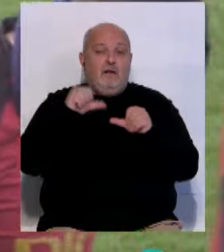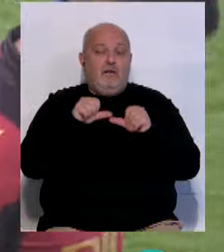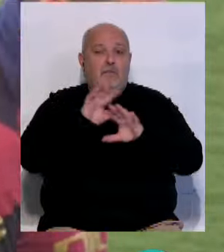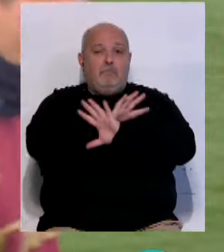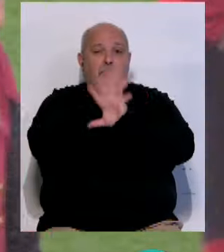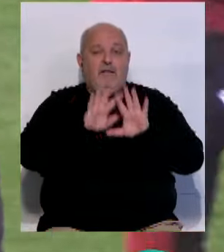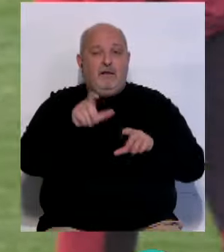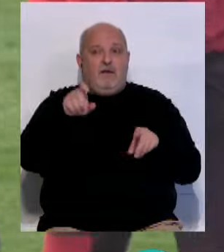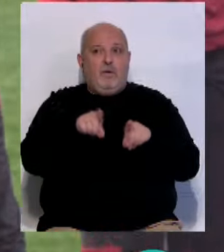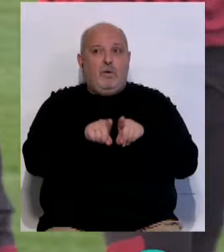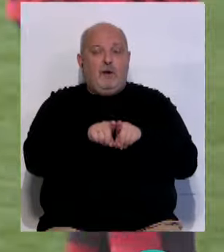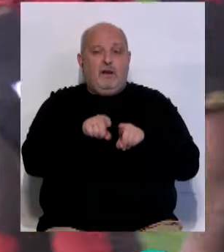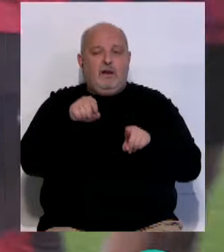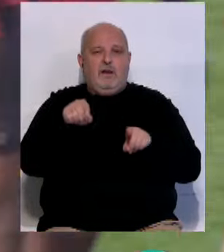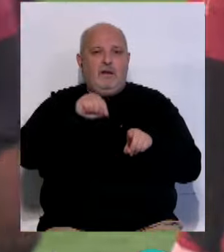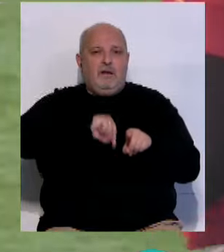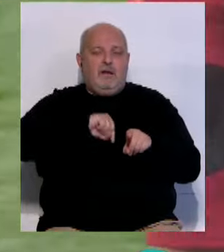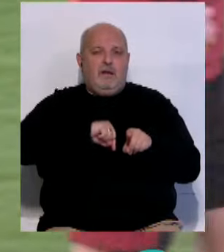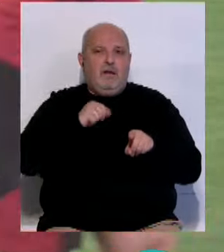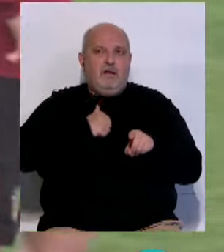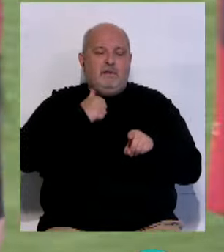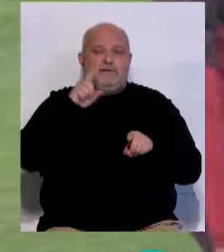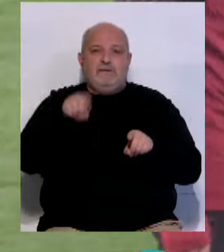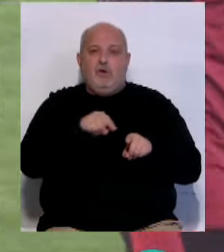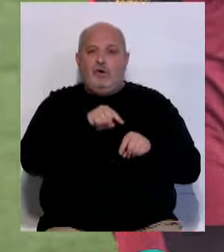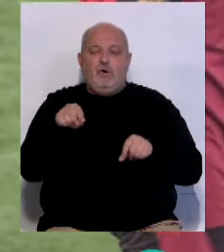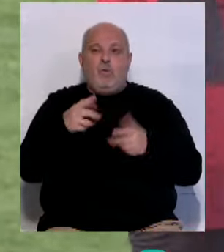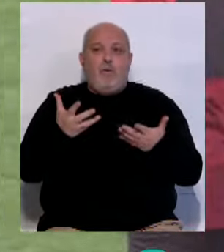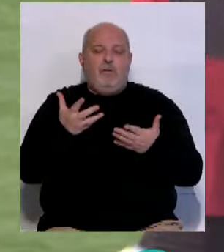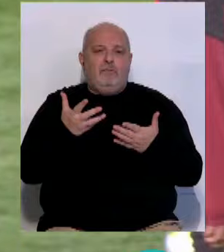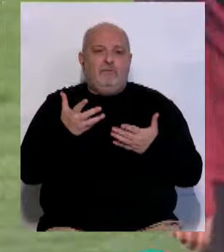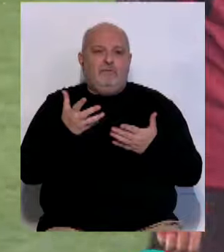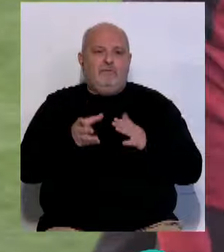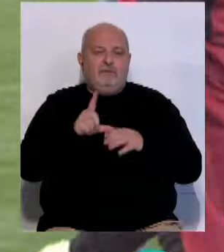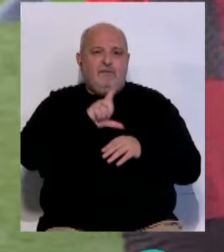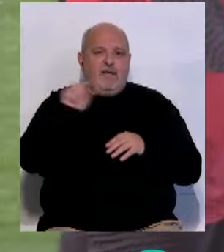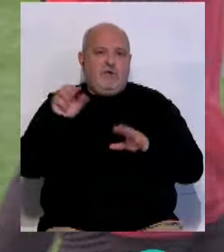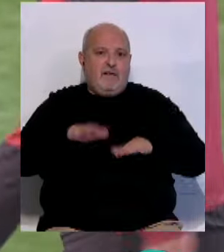futbolista el que ahora va a tener la oportunidad de decidir cuando cuando se cuando marcha tiene